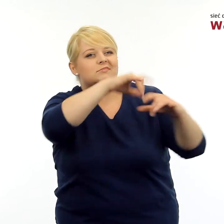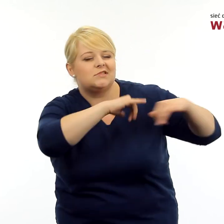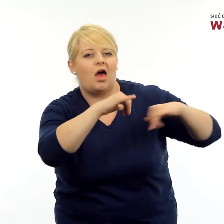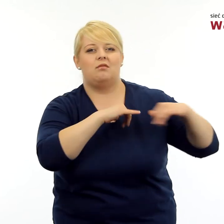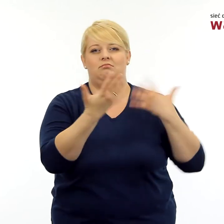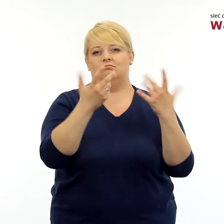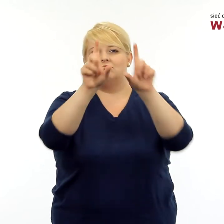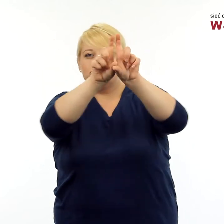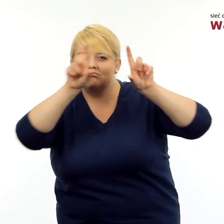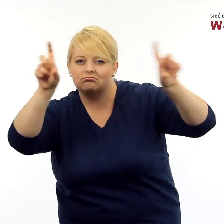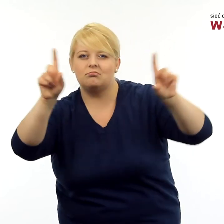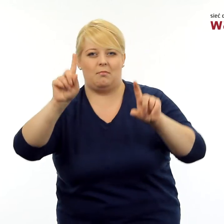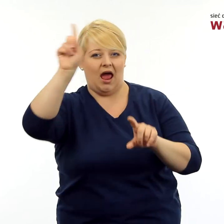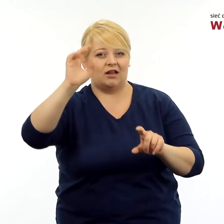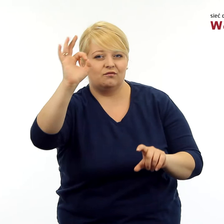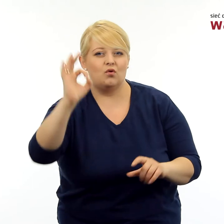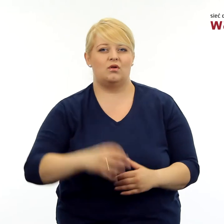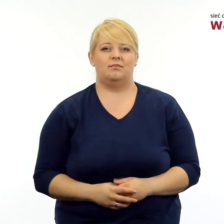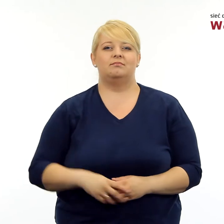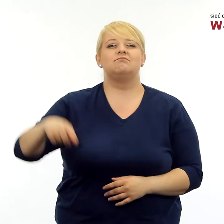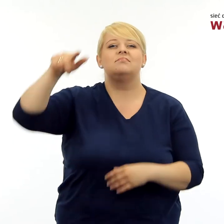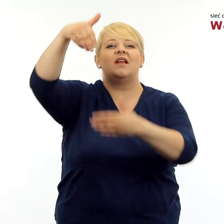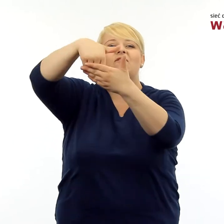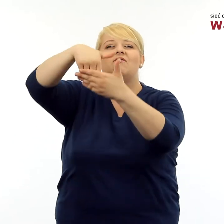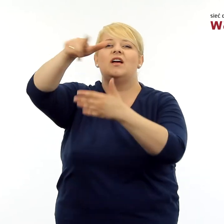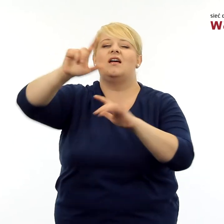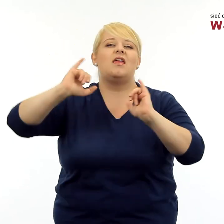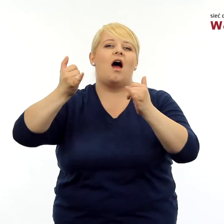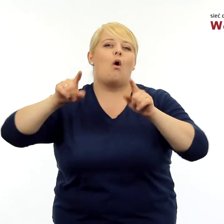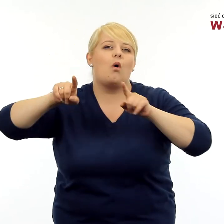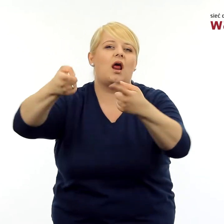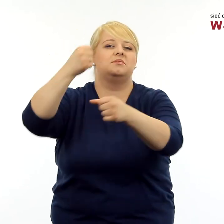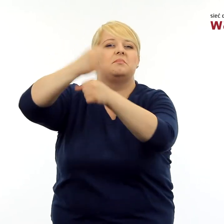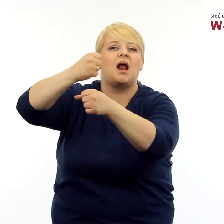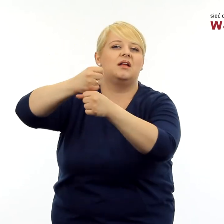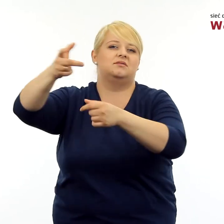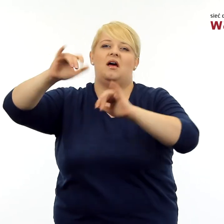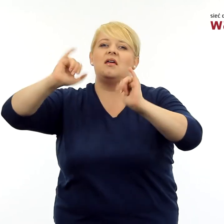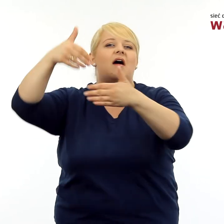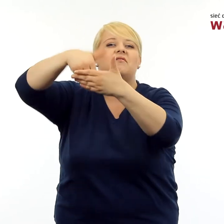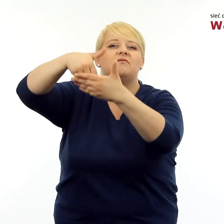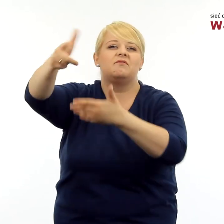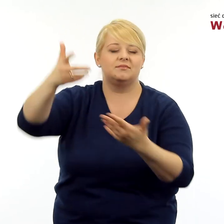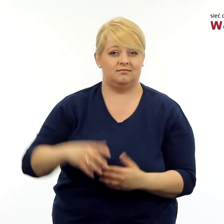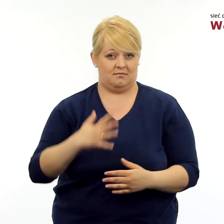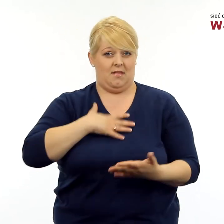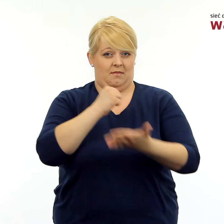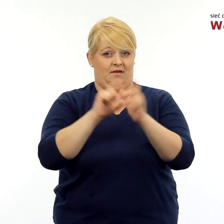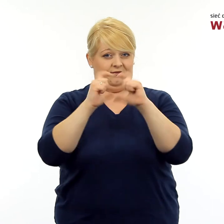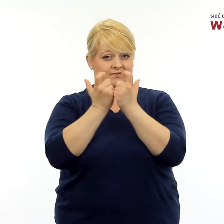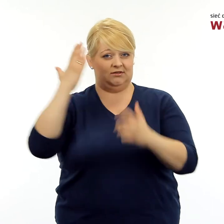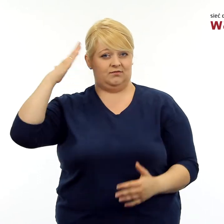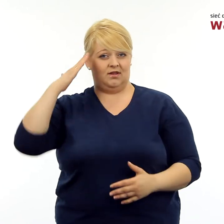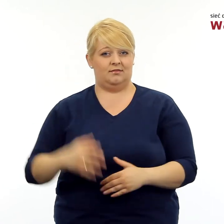jak funkcjonują władze oraz instytucje publiczne,